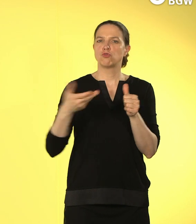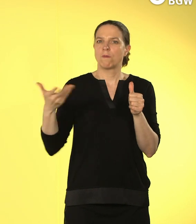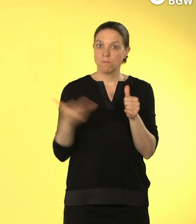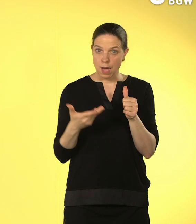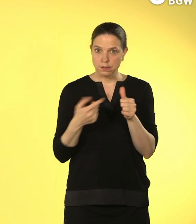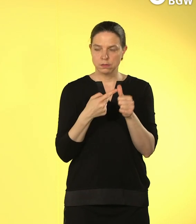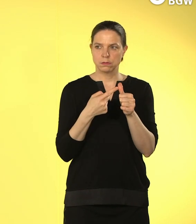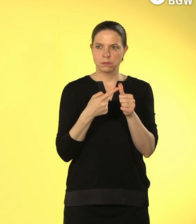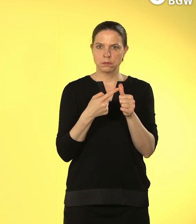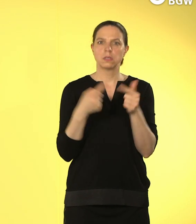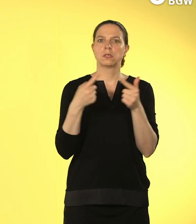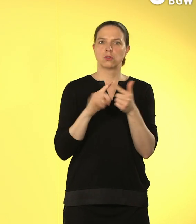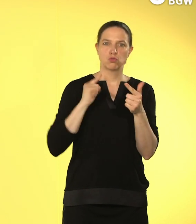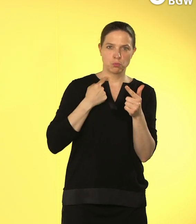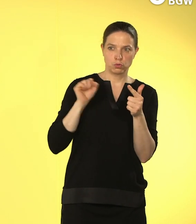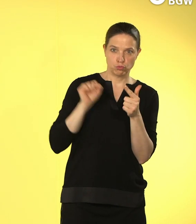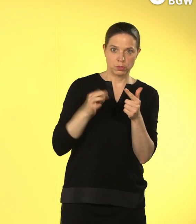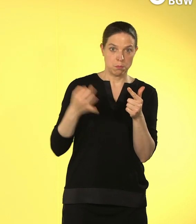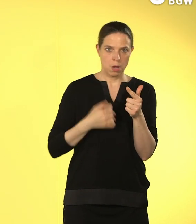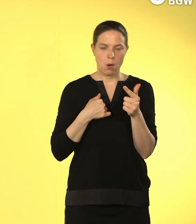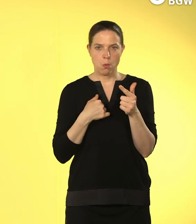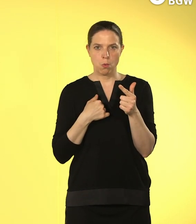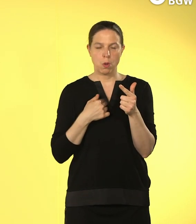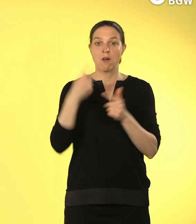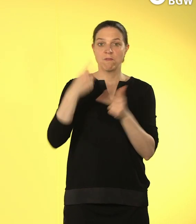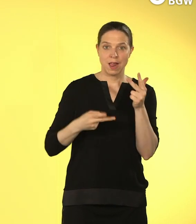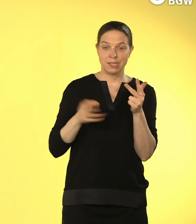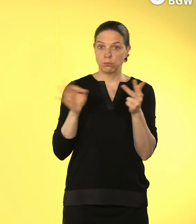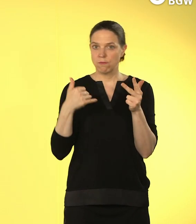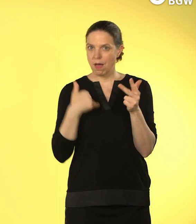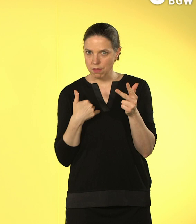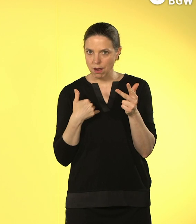Muss ich mich vor Verschmutzung schützen? Muss ich mich vor Verletzungen schützen? Muss ich mich vor Chemikalien schützen?